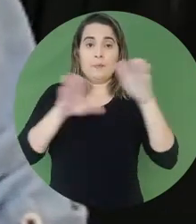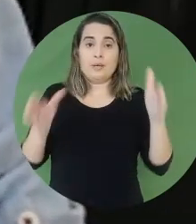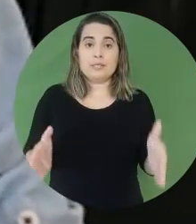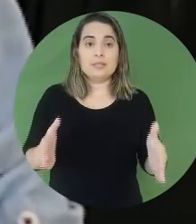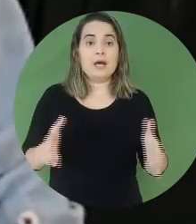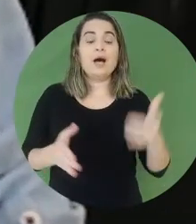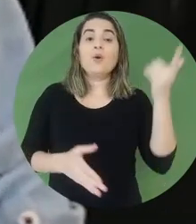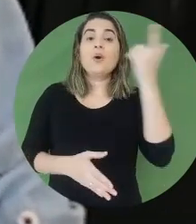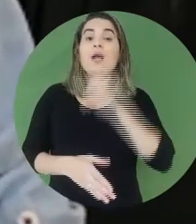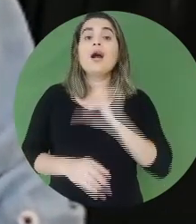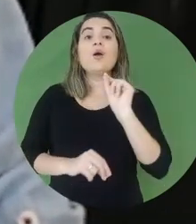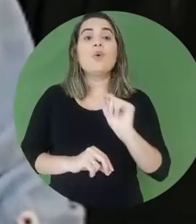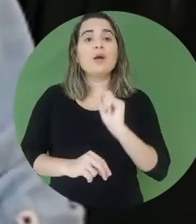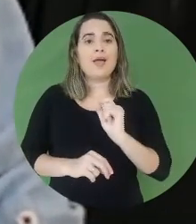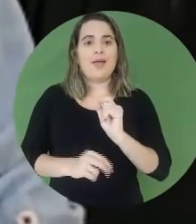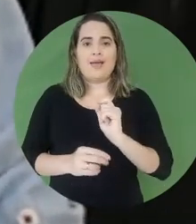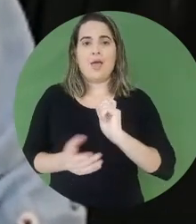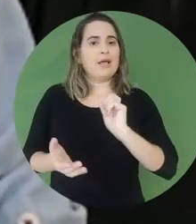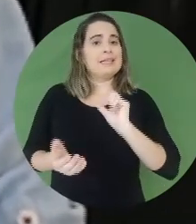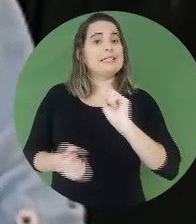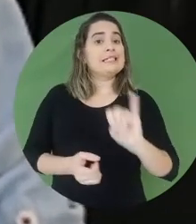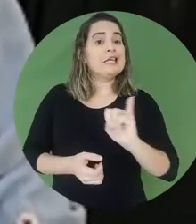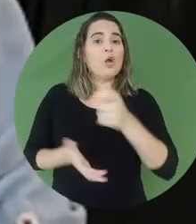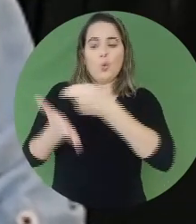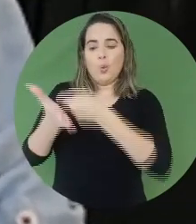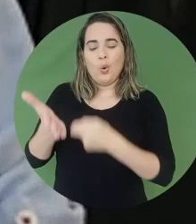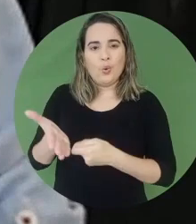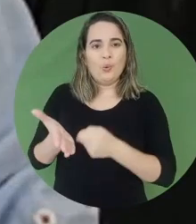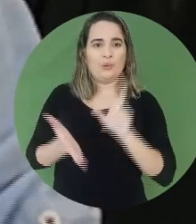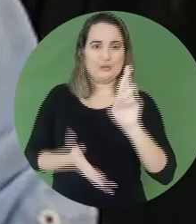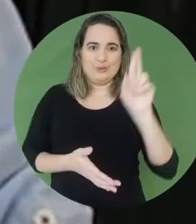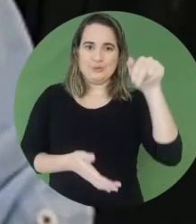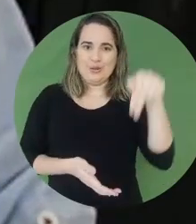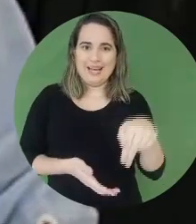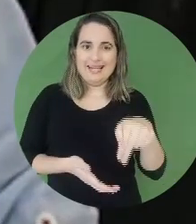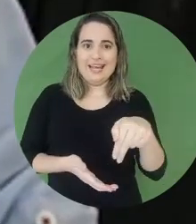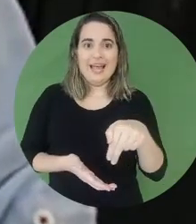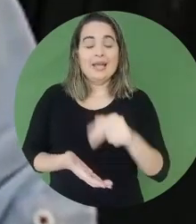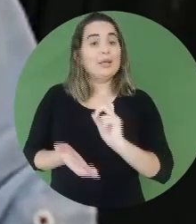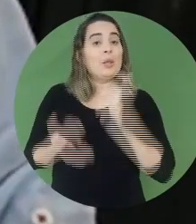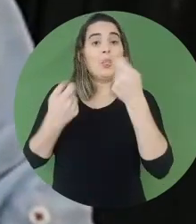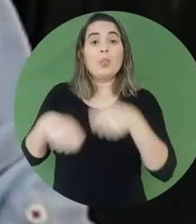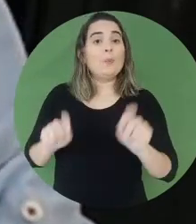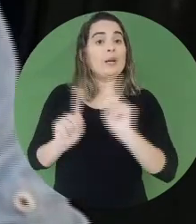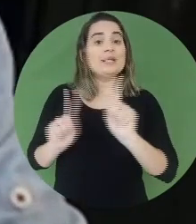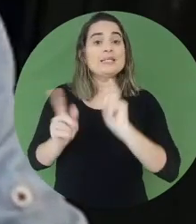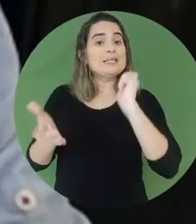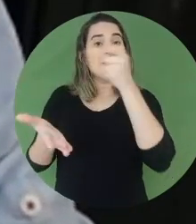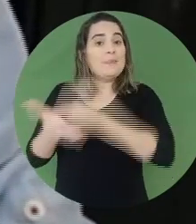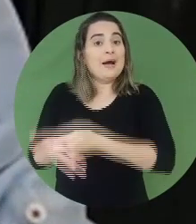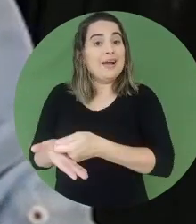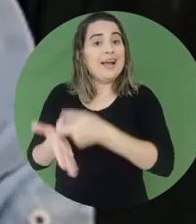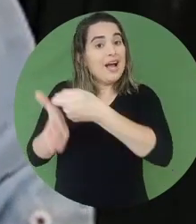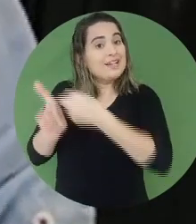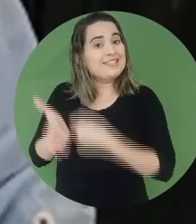ganha isenção em concurso público no estado do RN Se for universitário, o TRE-RN possui